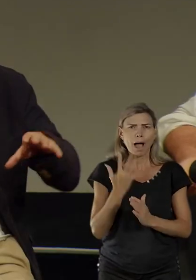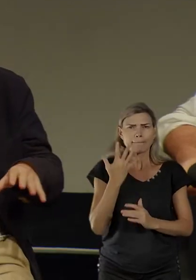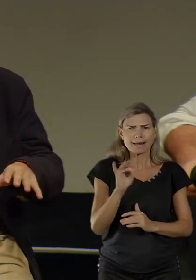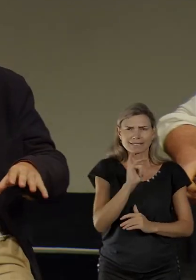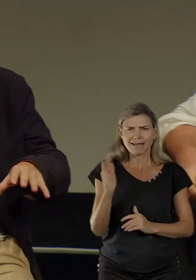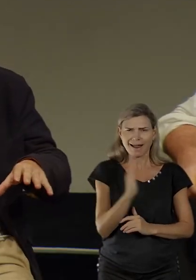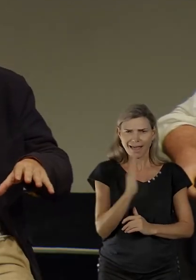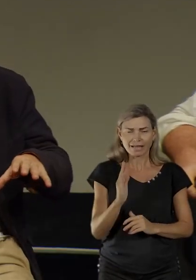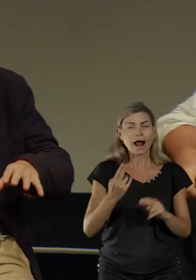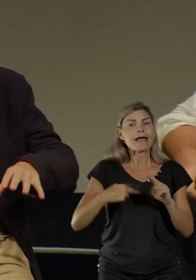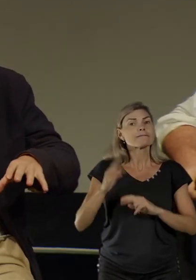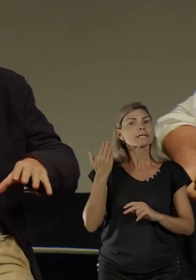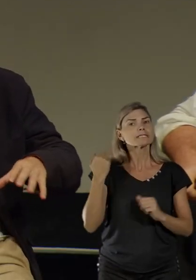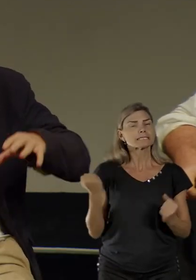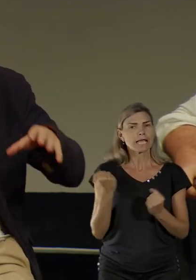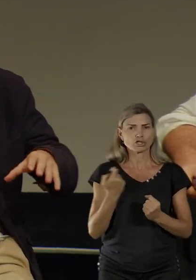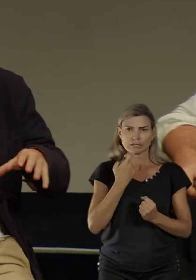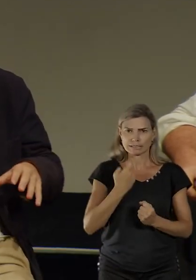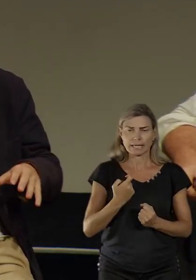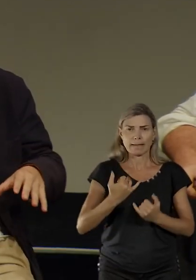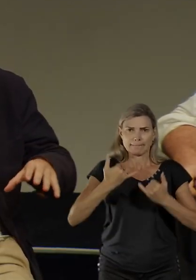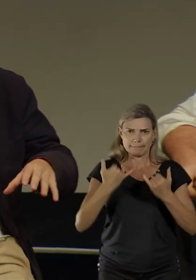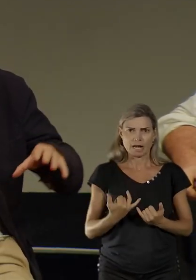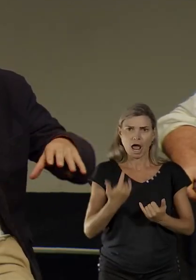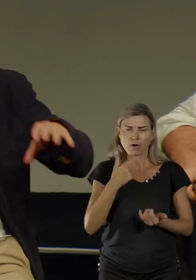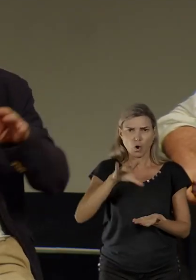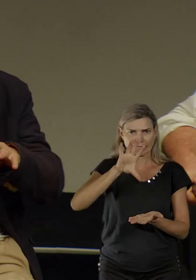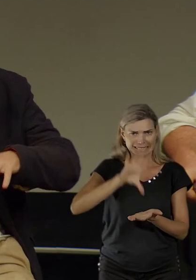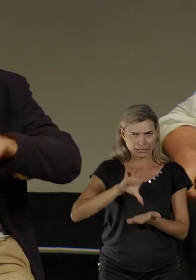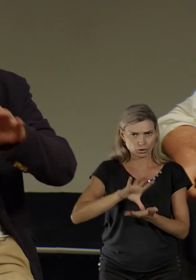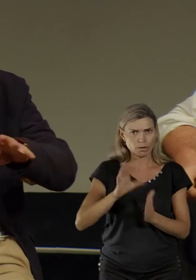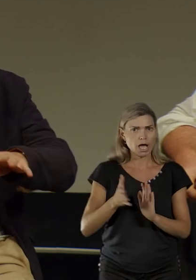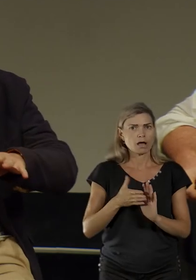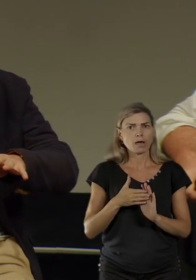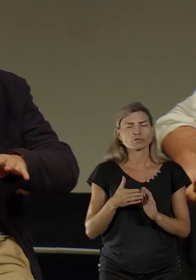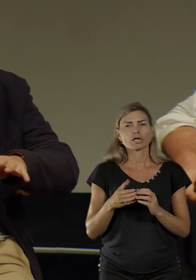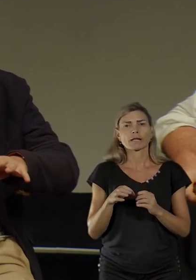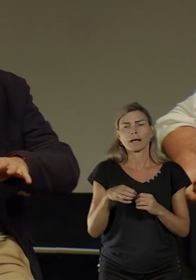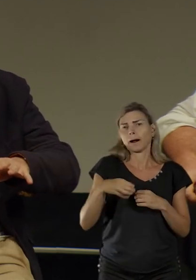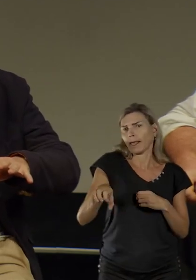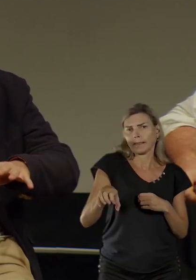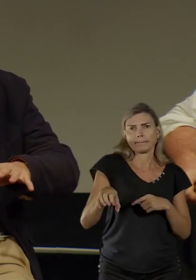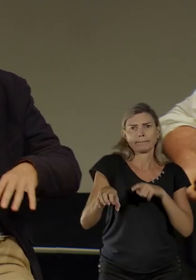že k Praze se vybuduje alternativní centrum. Například na Kladně. Nějaké velké podobné místo.